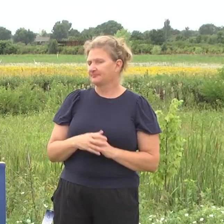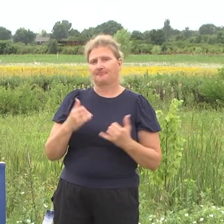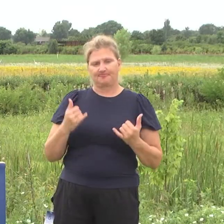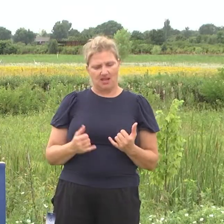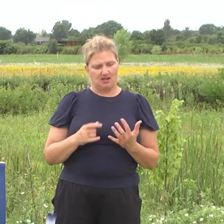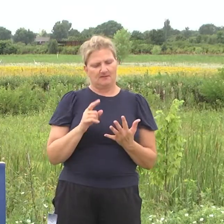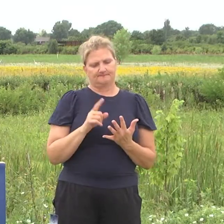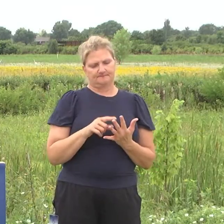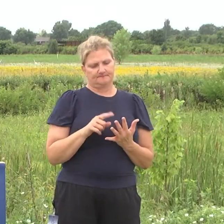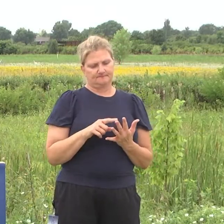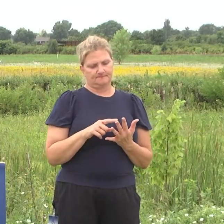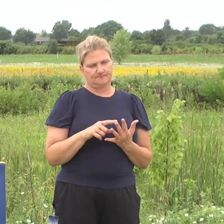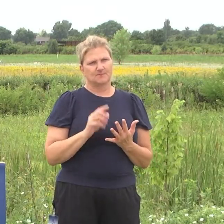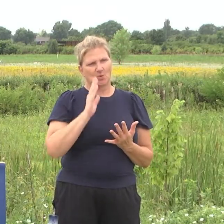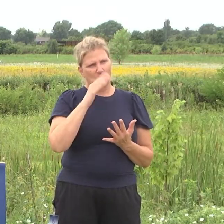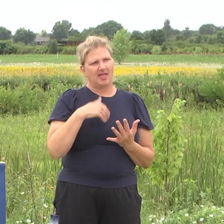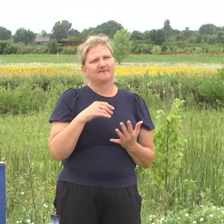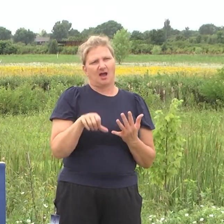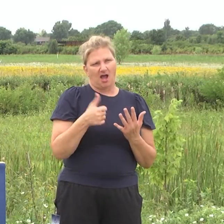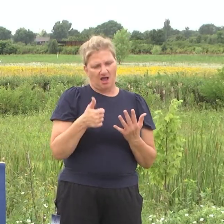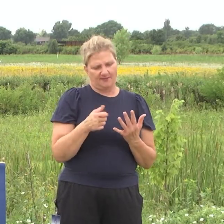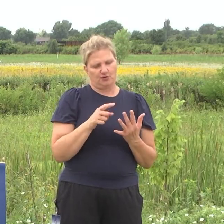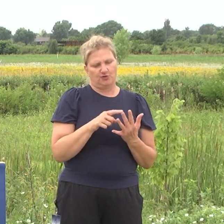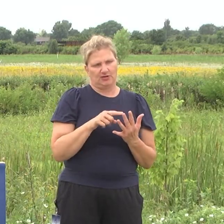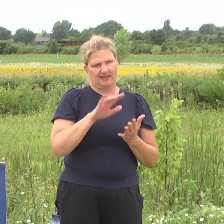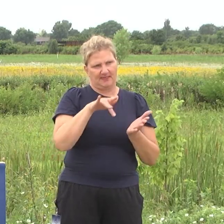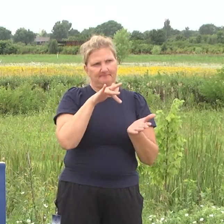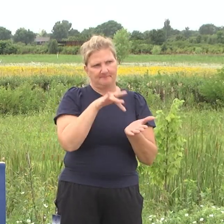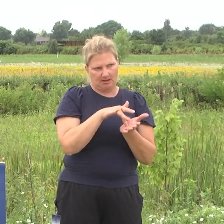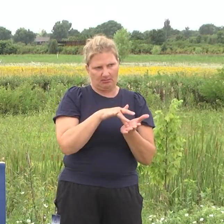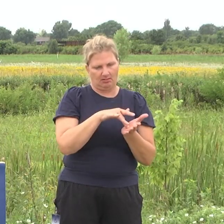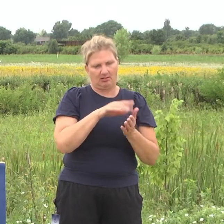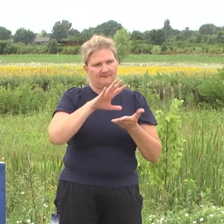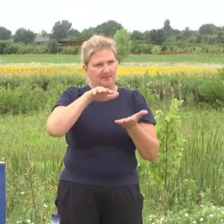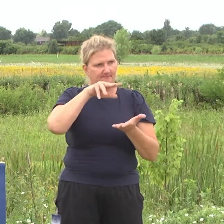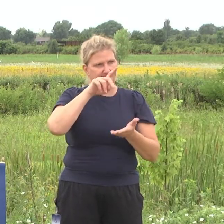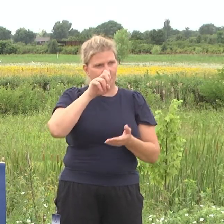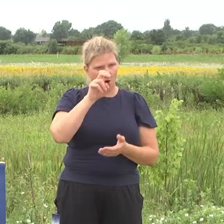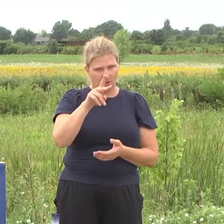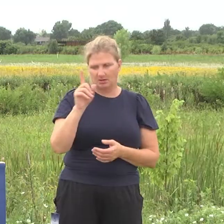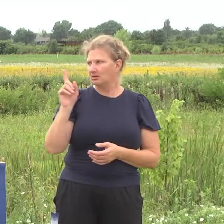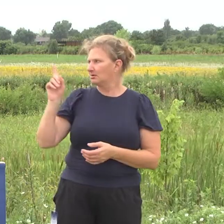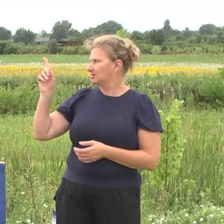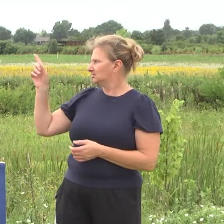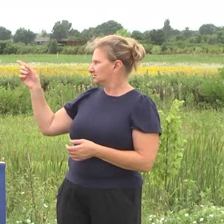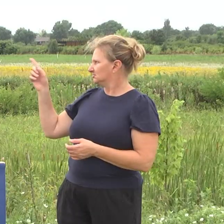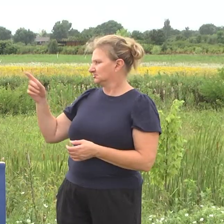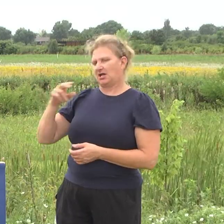medio del parque, llamado "El Nido", que permitirá elevarse un poco más allá